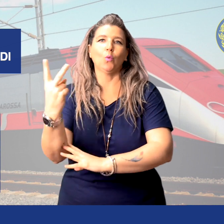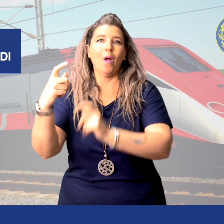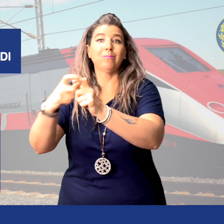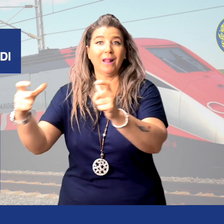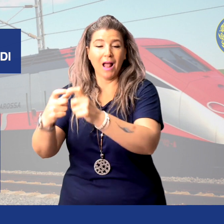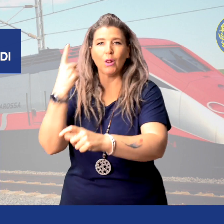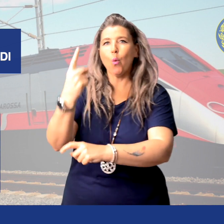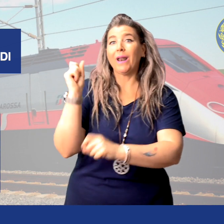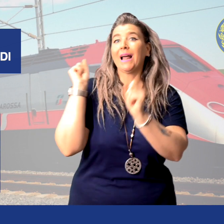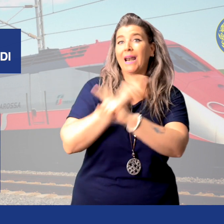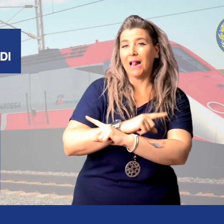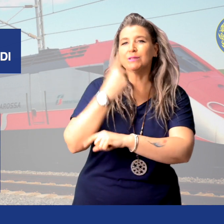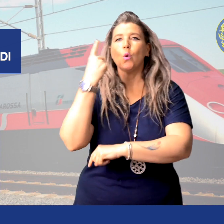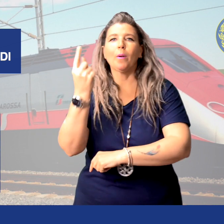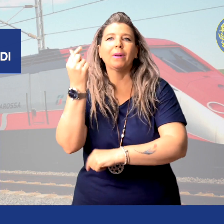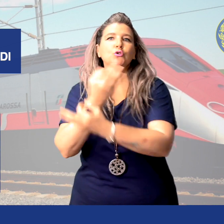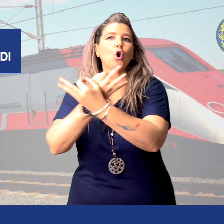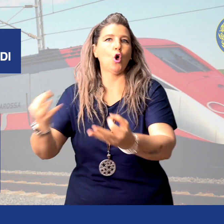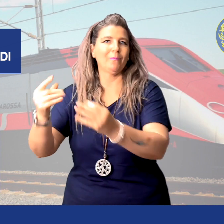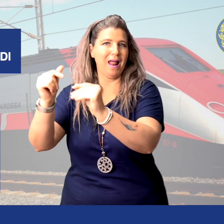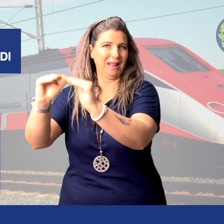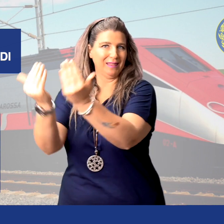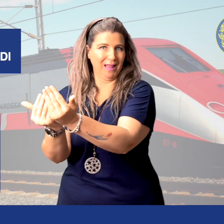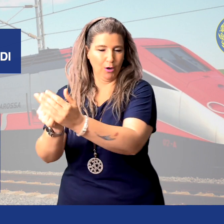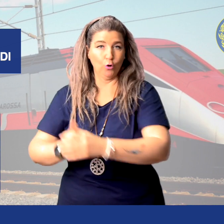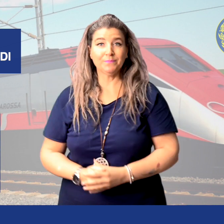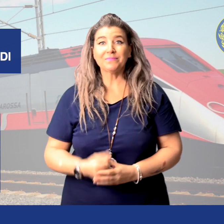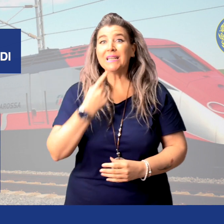vengono consegnati due biglietti, uno è gratis e l'altro biglietto con prezzo intero.